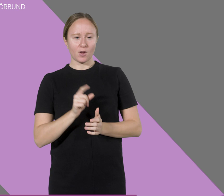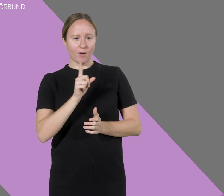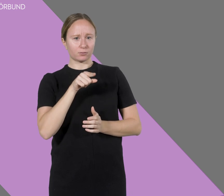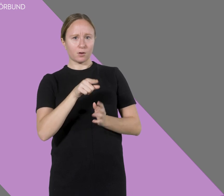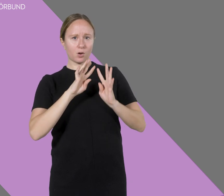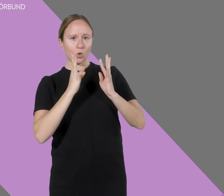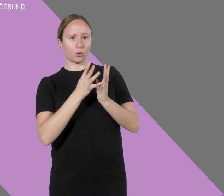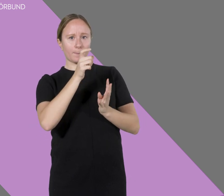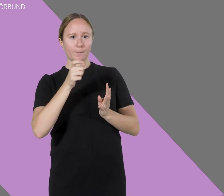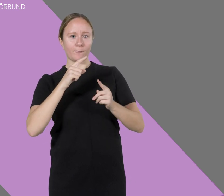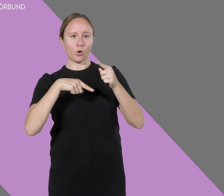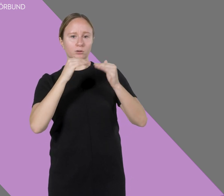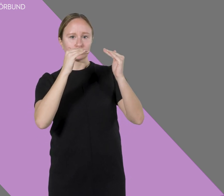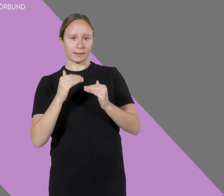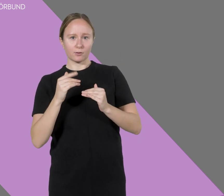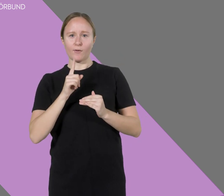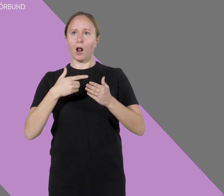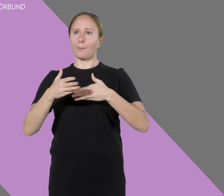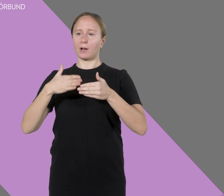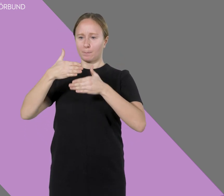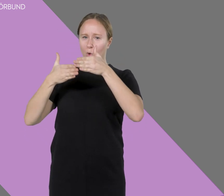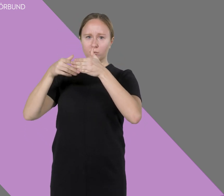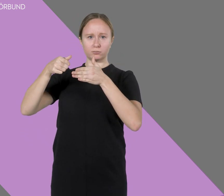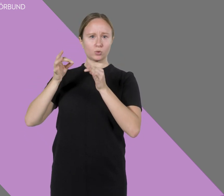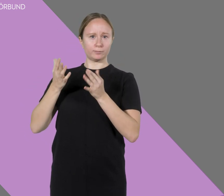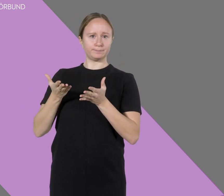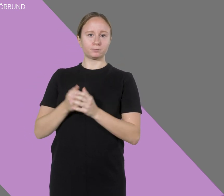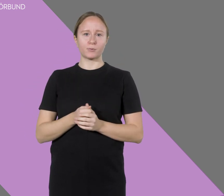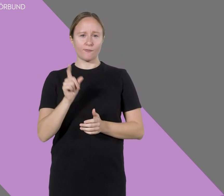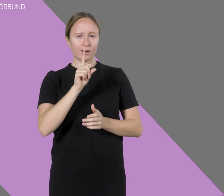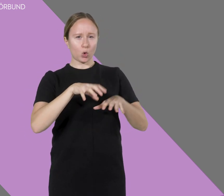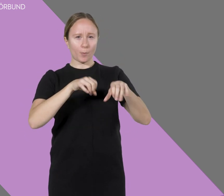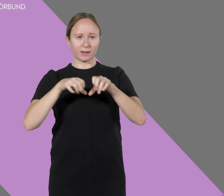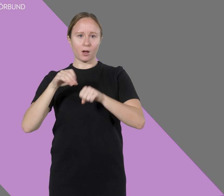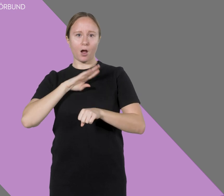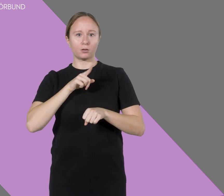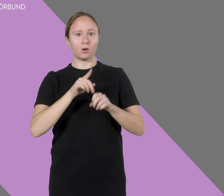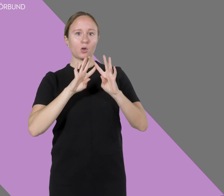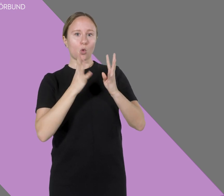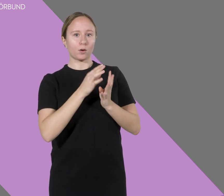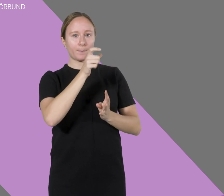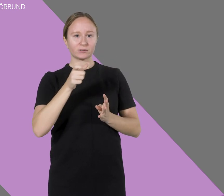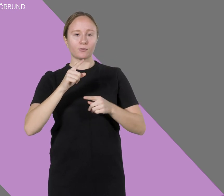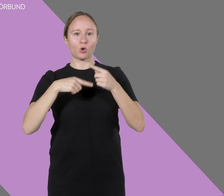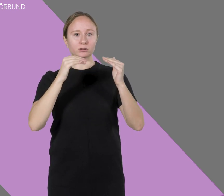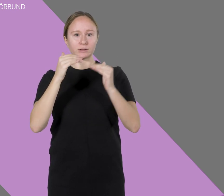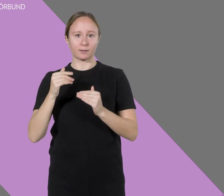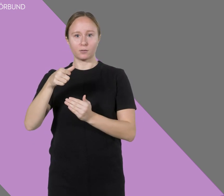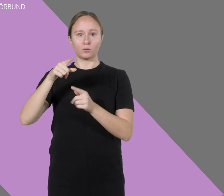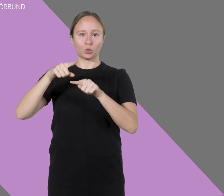Vad bygger arbetet i råden for personer med funktionsnedsättning på? Vilka uppgifter har råden for personer med funktionsnedsättning -